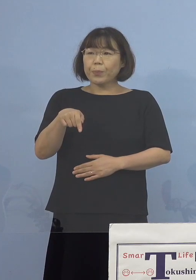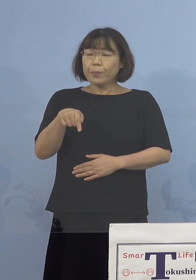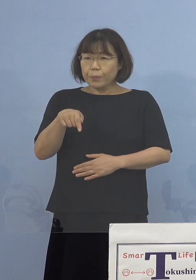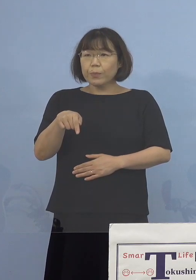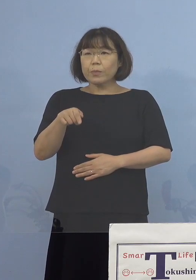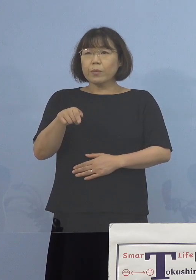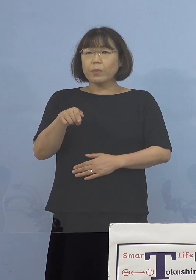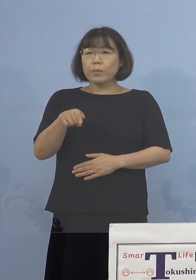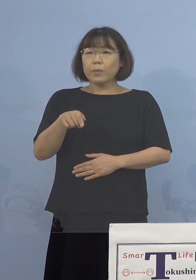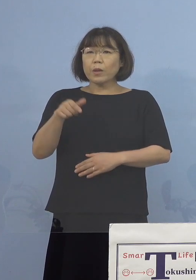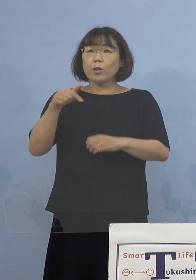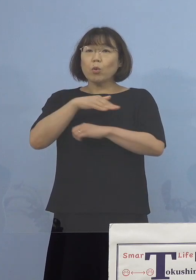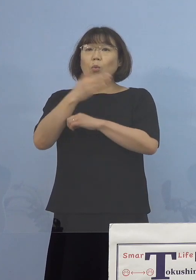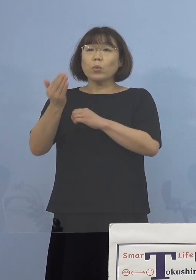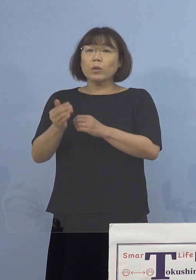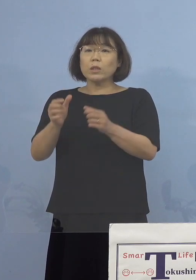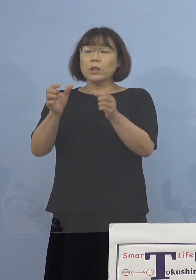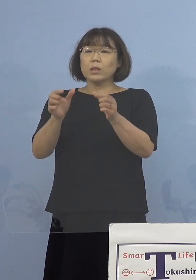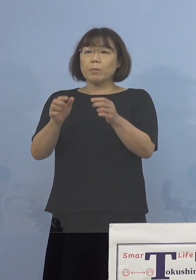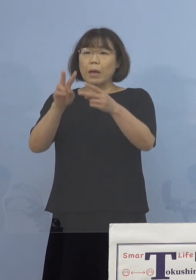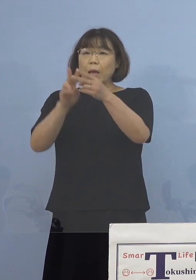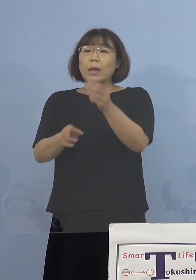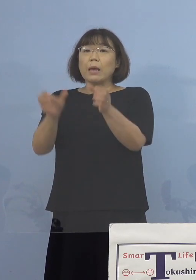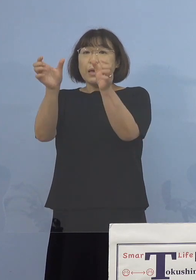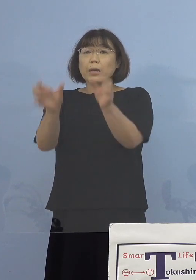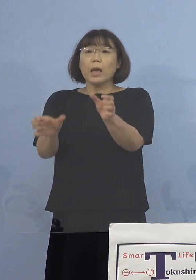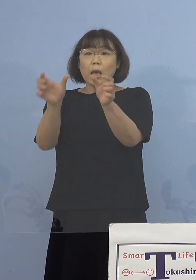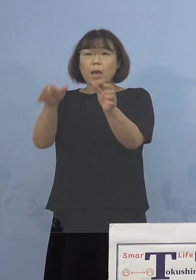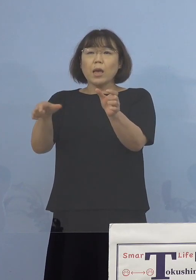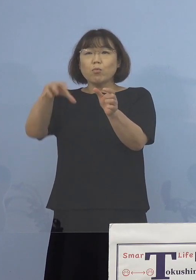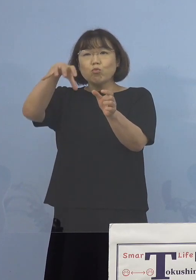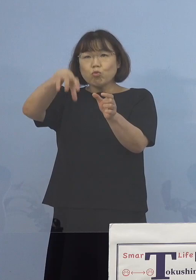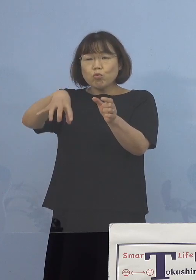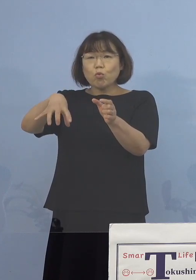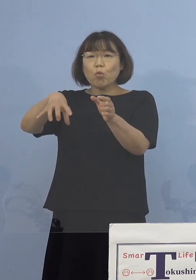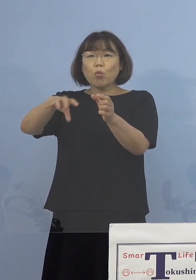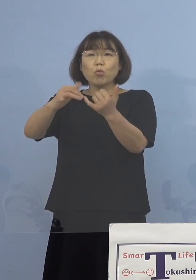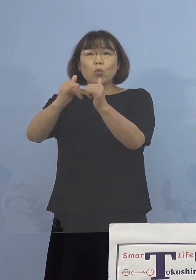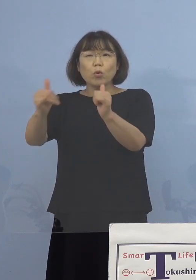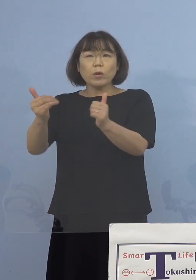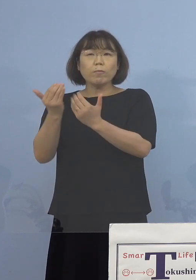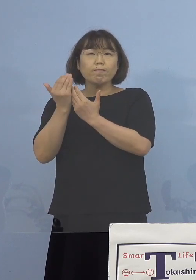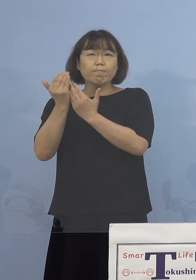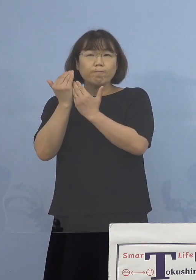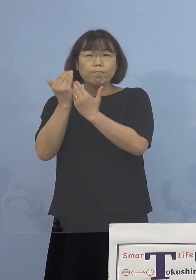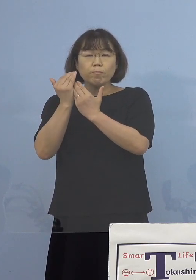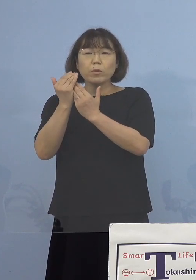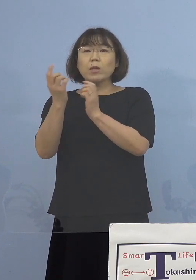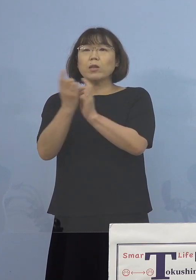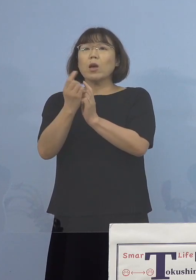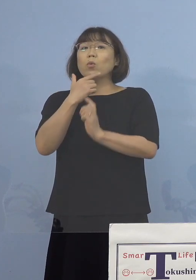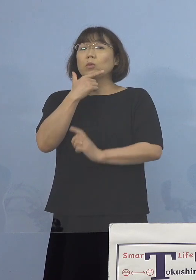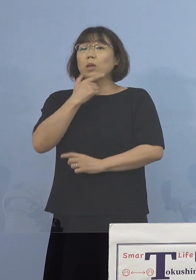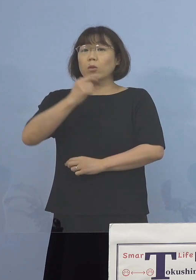徳島刑務所の方にはお話を聞きながら 対応して参りたいというふうに思っております （四国放送） ありがとうございます